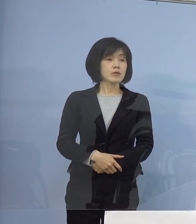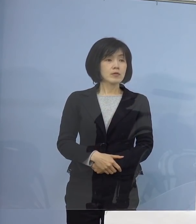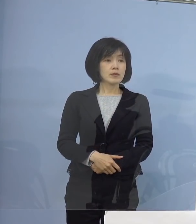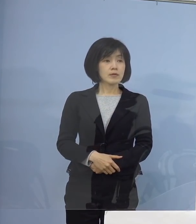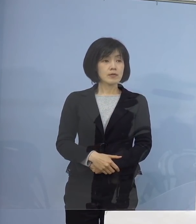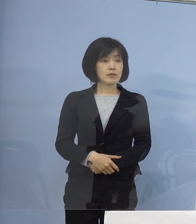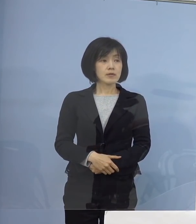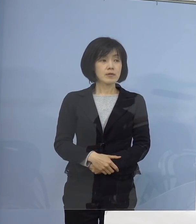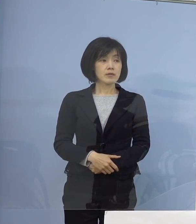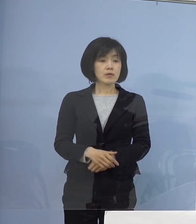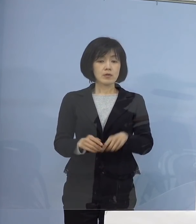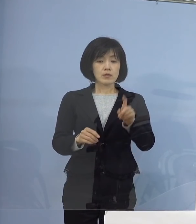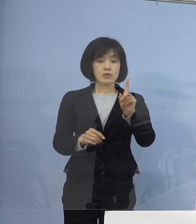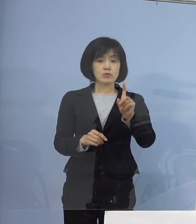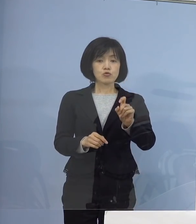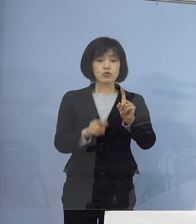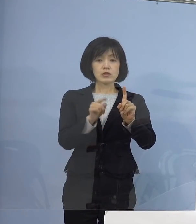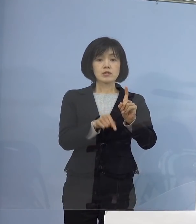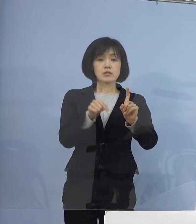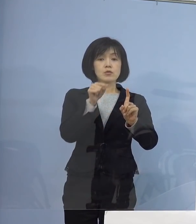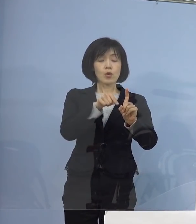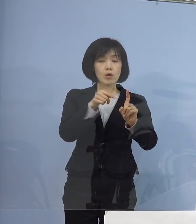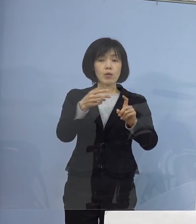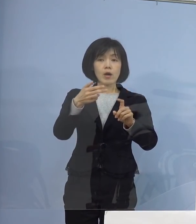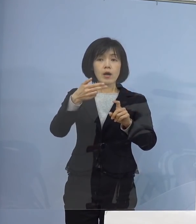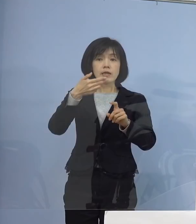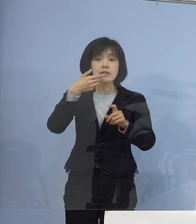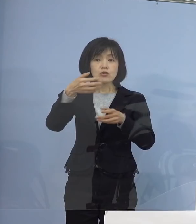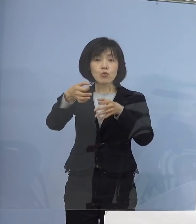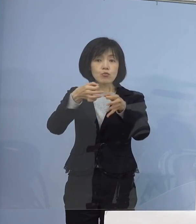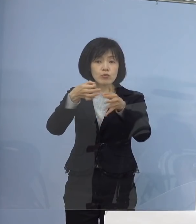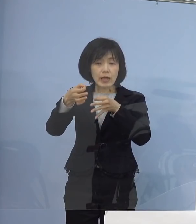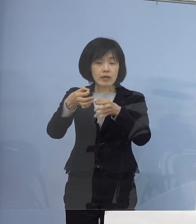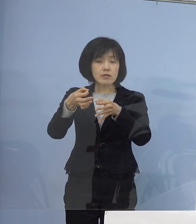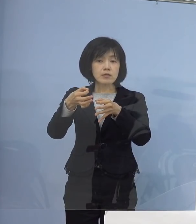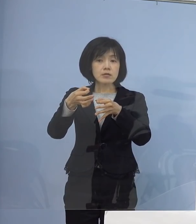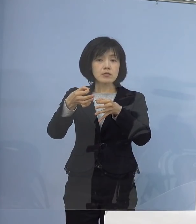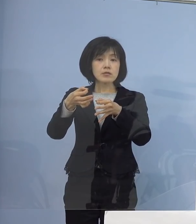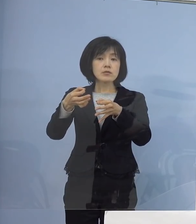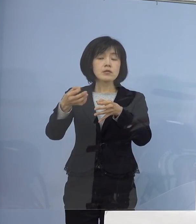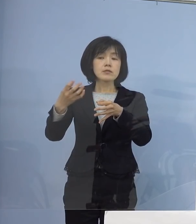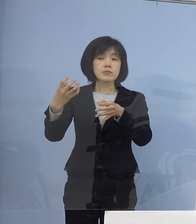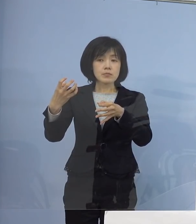11人は飲食店の職員、関係者、お客さん ということですね